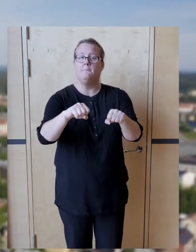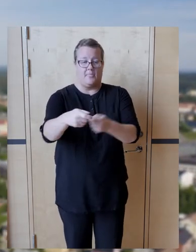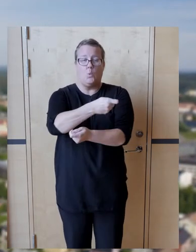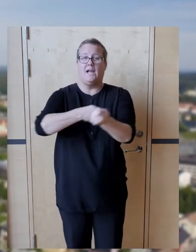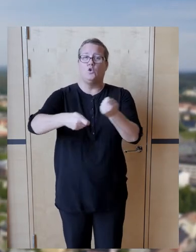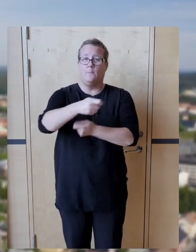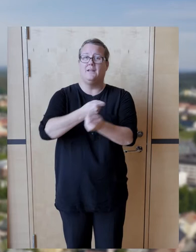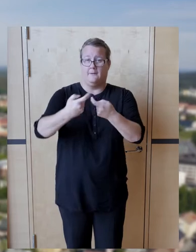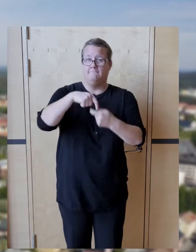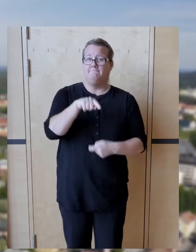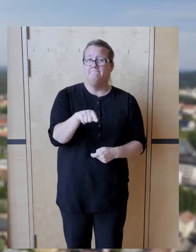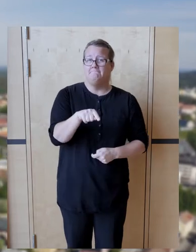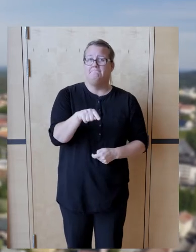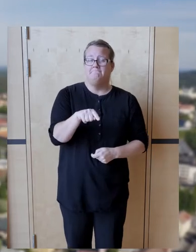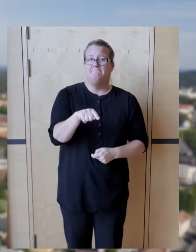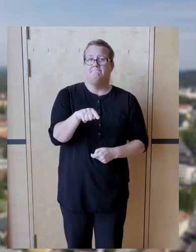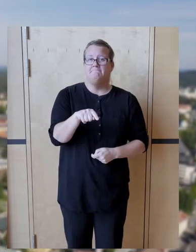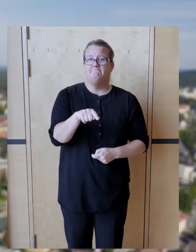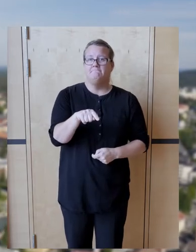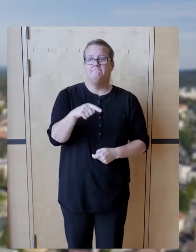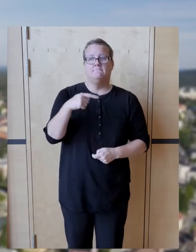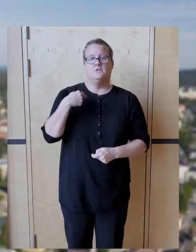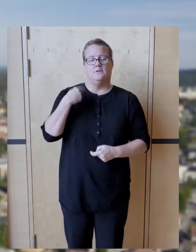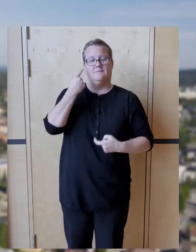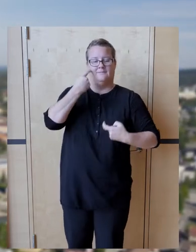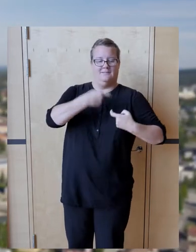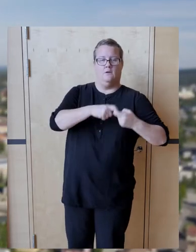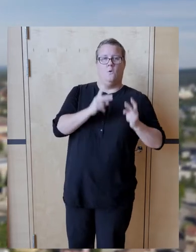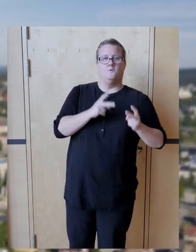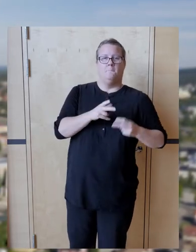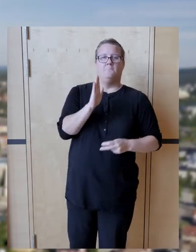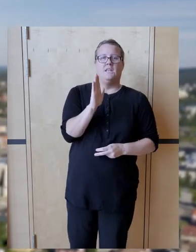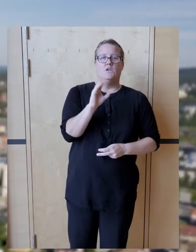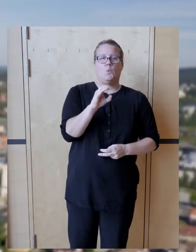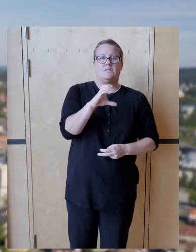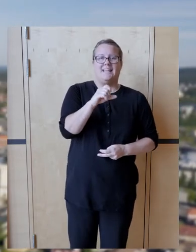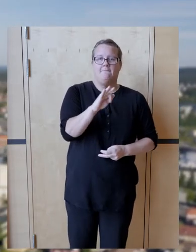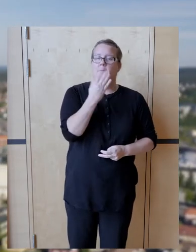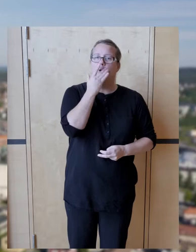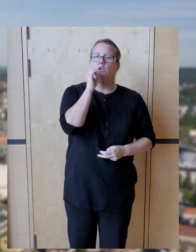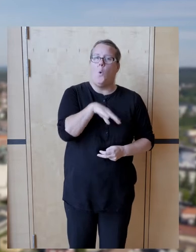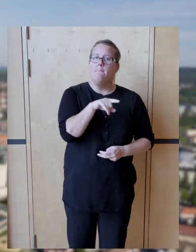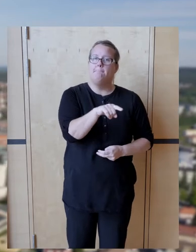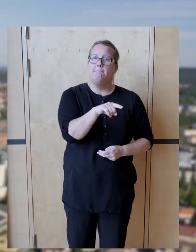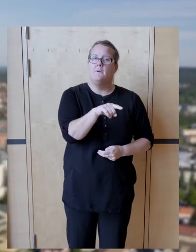Knyta an till de Josef karambotis pratade om Ska Fakta på bordet